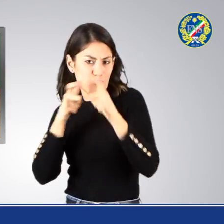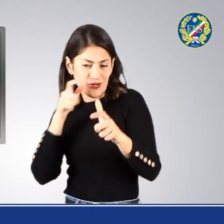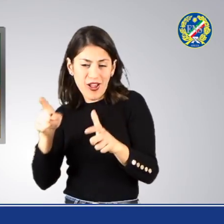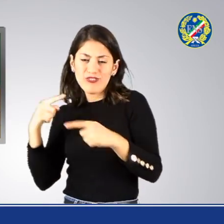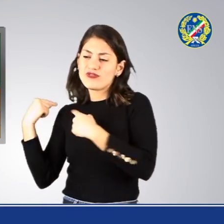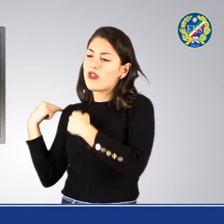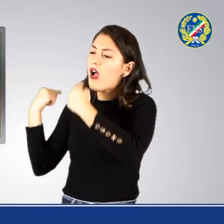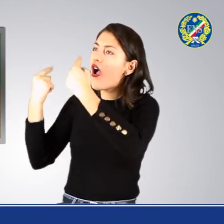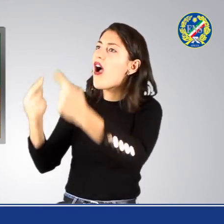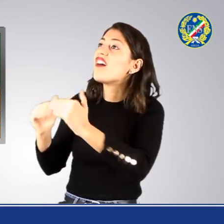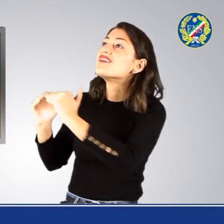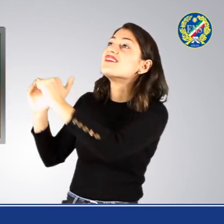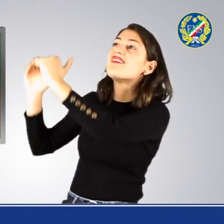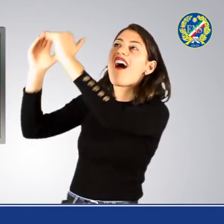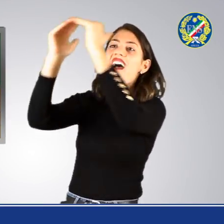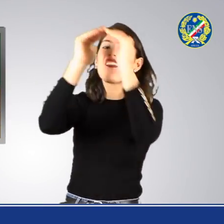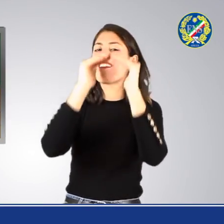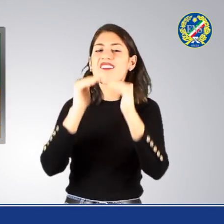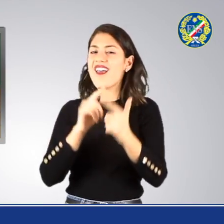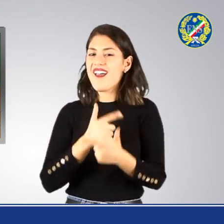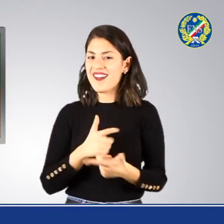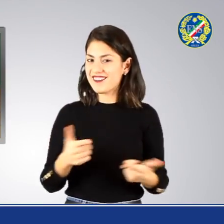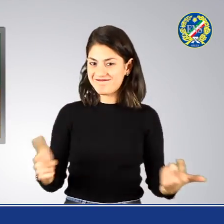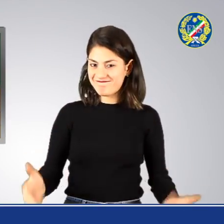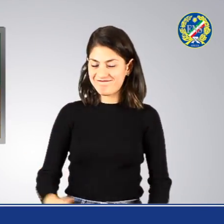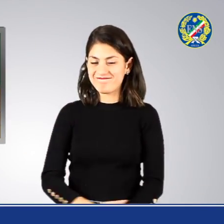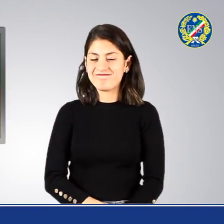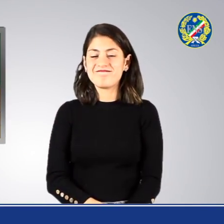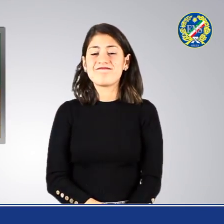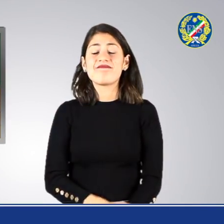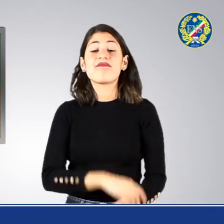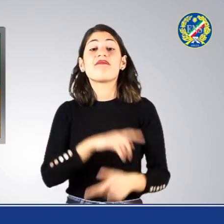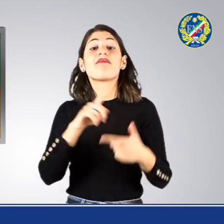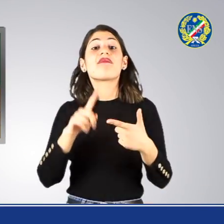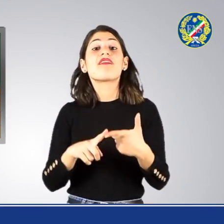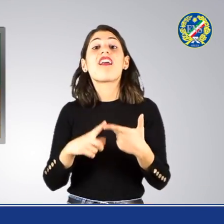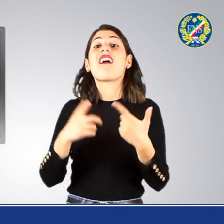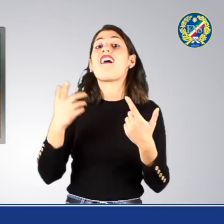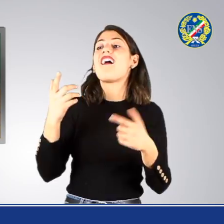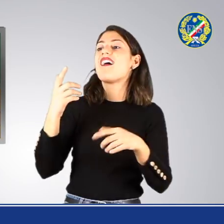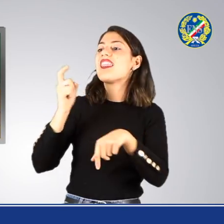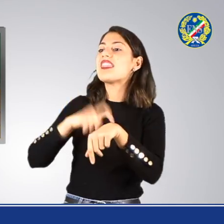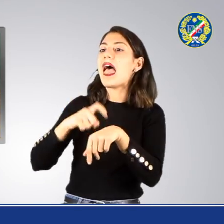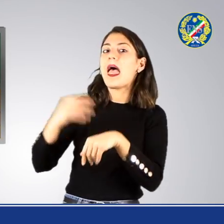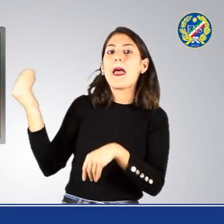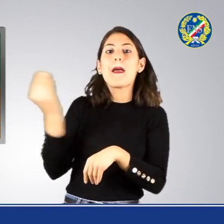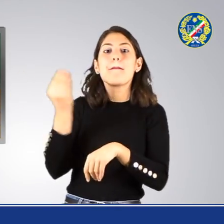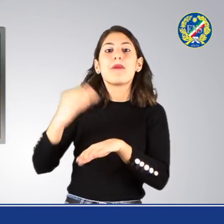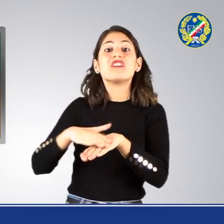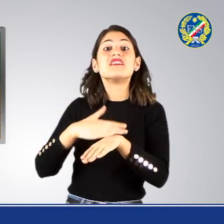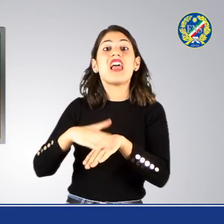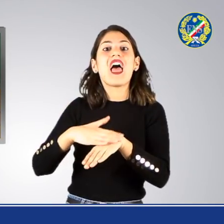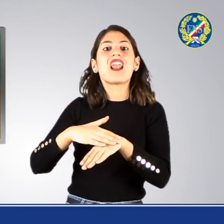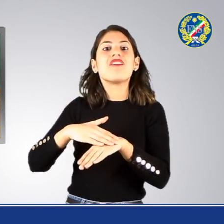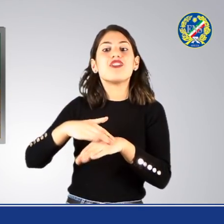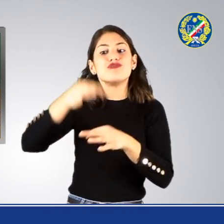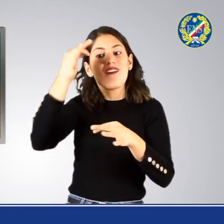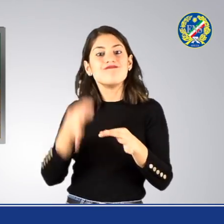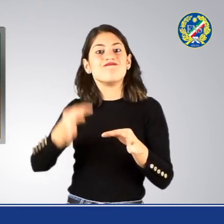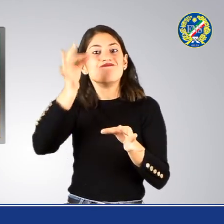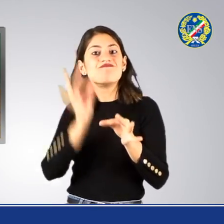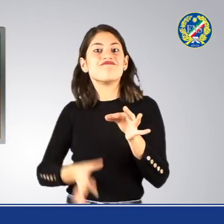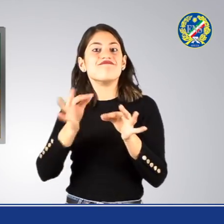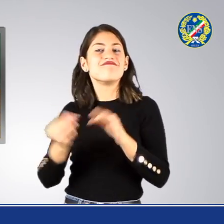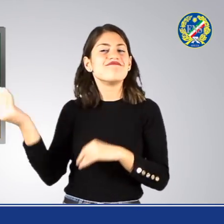assistenza alla comunicazione; alla presenza, tempestività di avvio e continuatività dei servizi